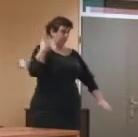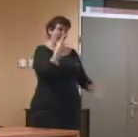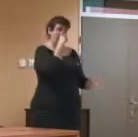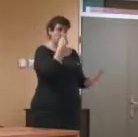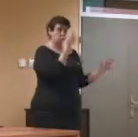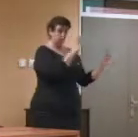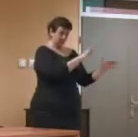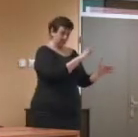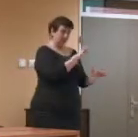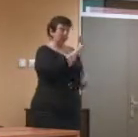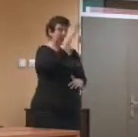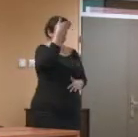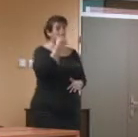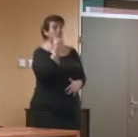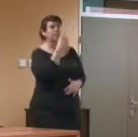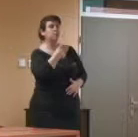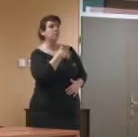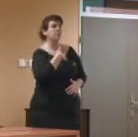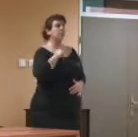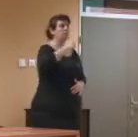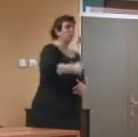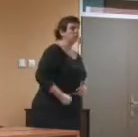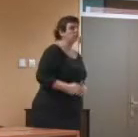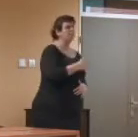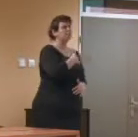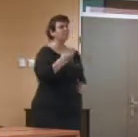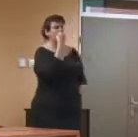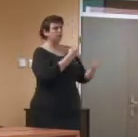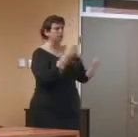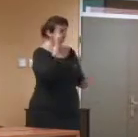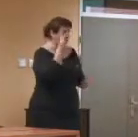quiero comprarme un Opel Vectra 16 válvulas, quiero vivir de lo